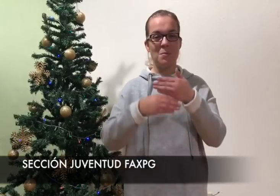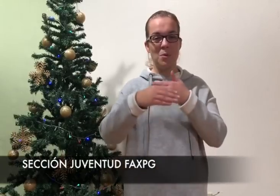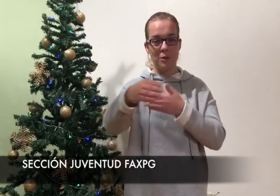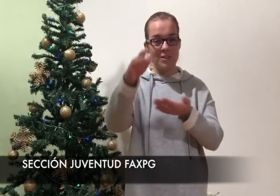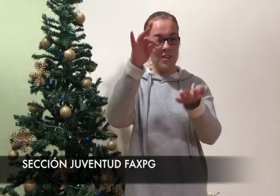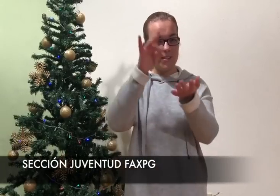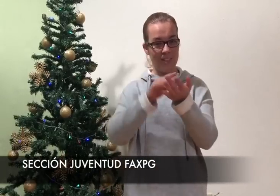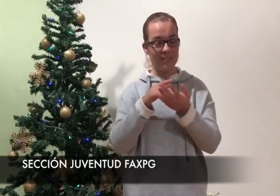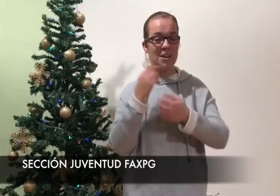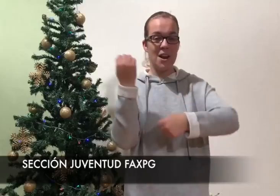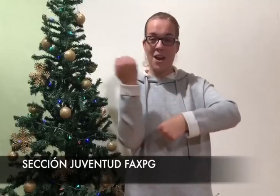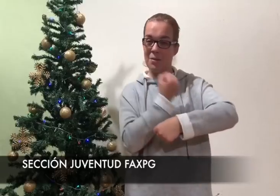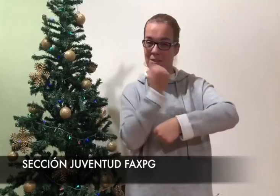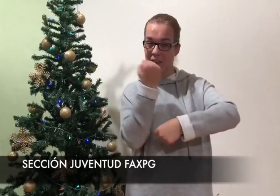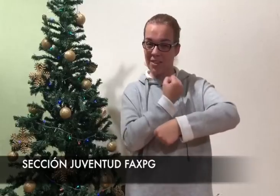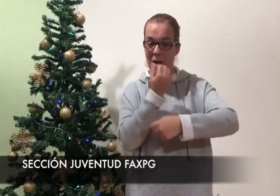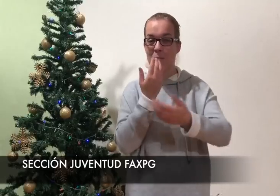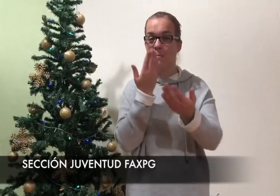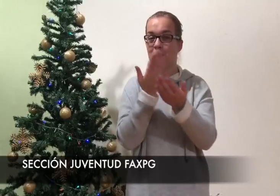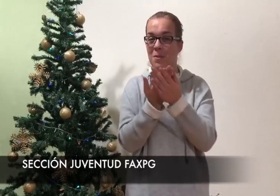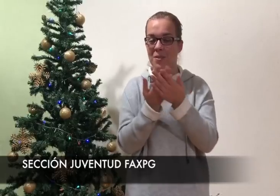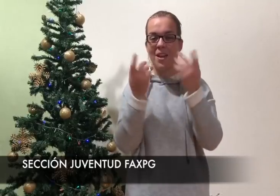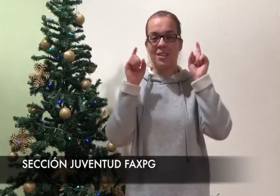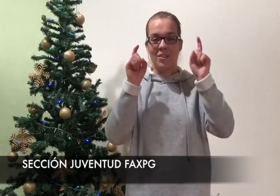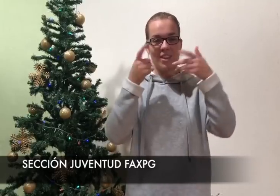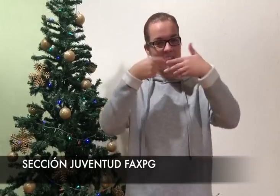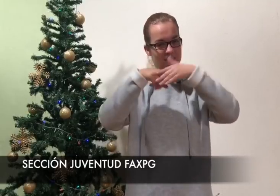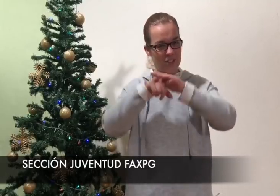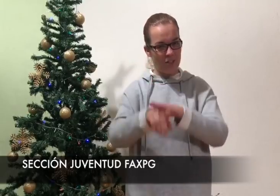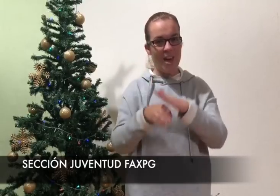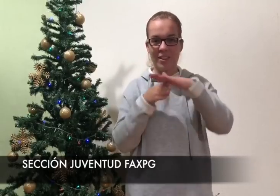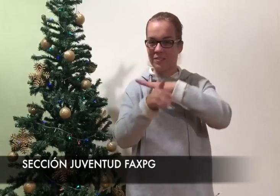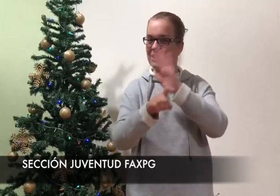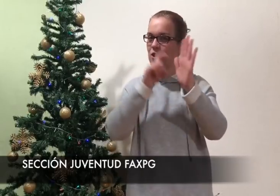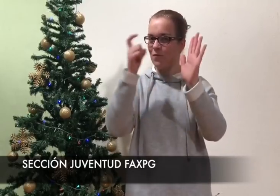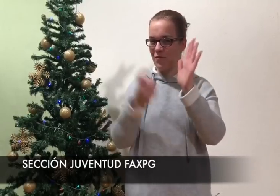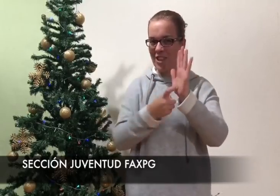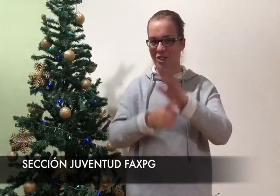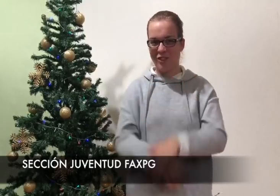Para estas navidades pedimos educación inclusiva y completamente accesible.